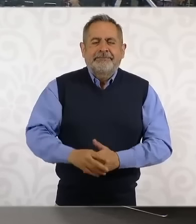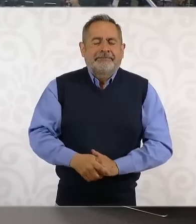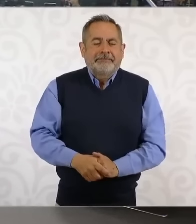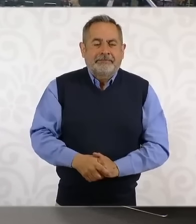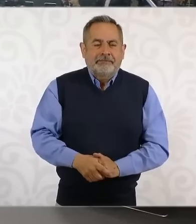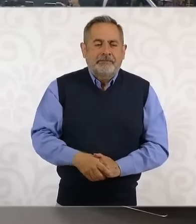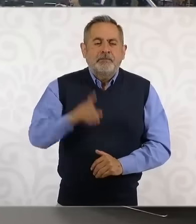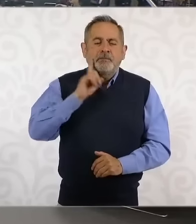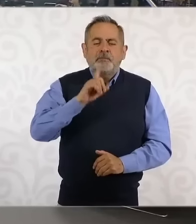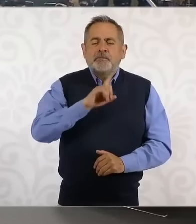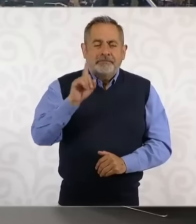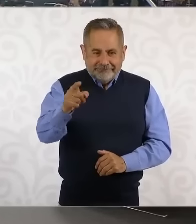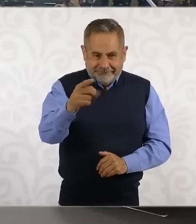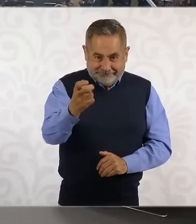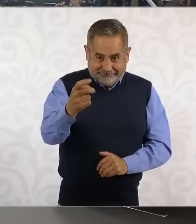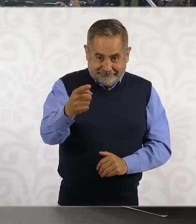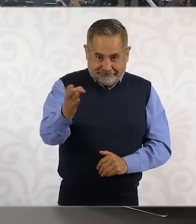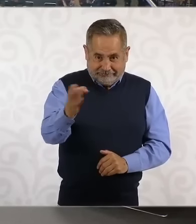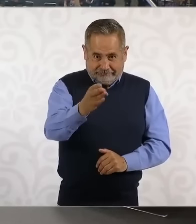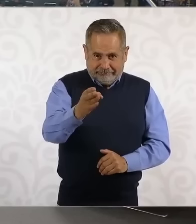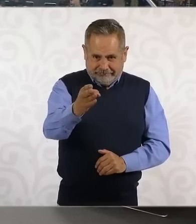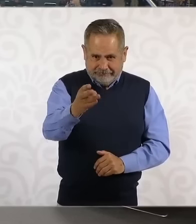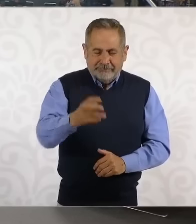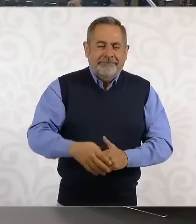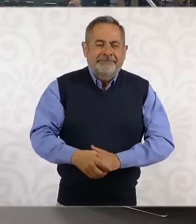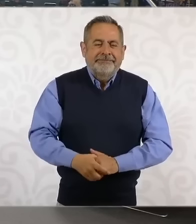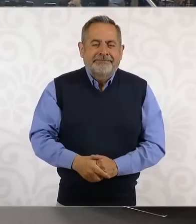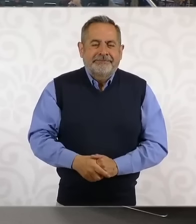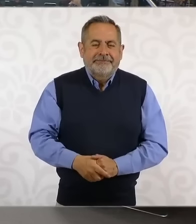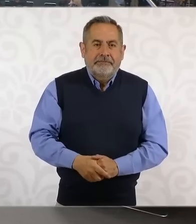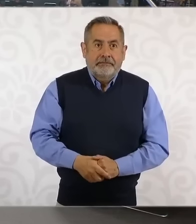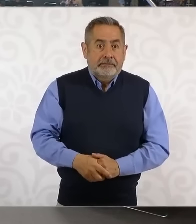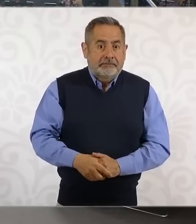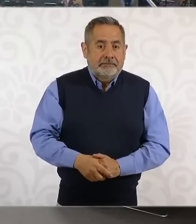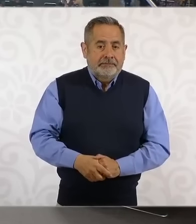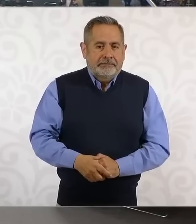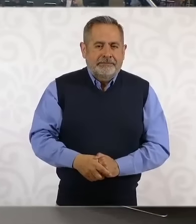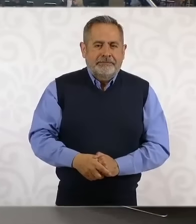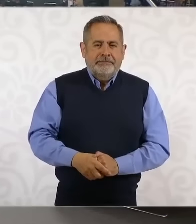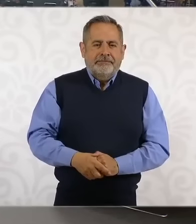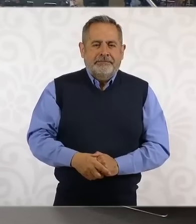la compañera ella.